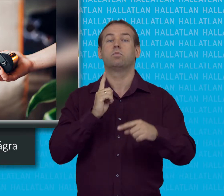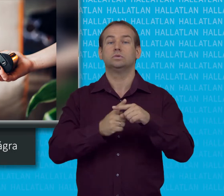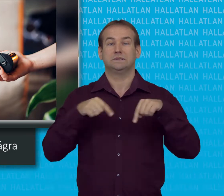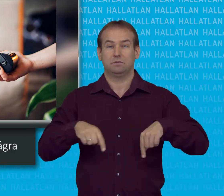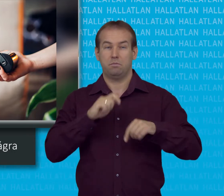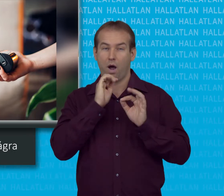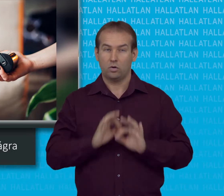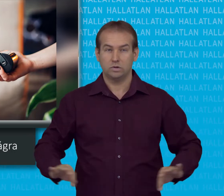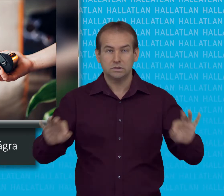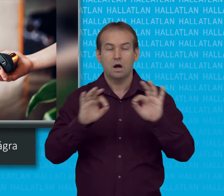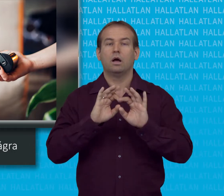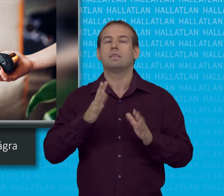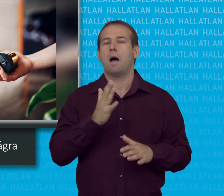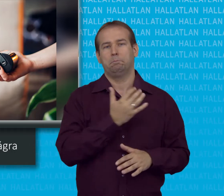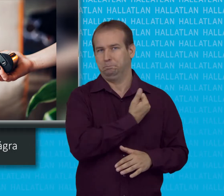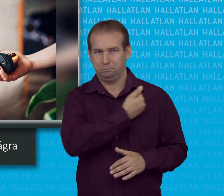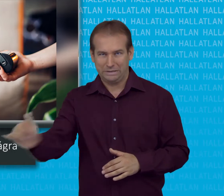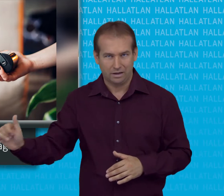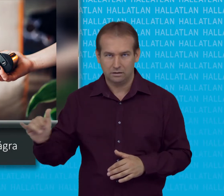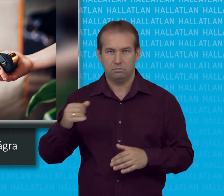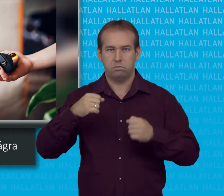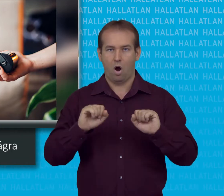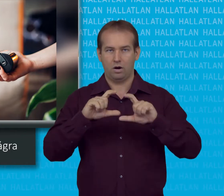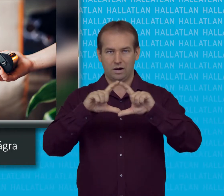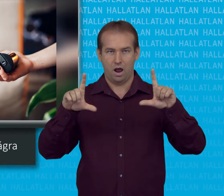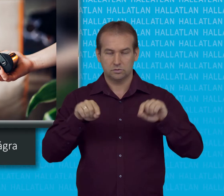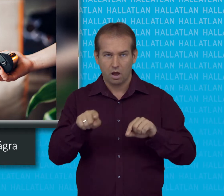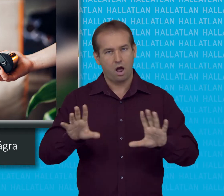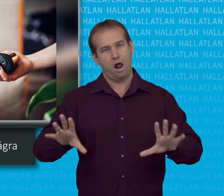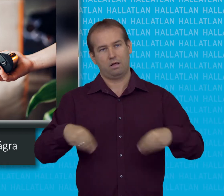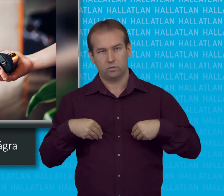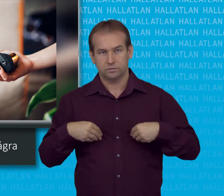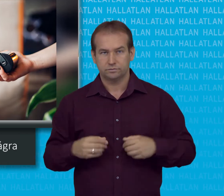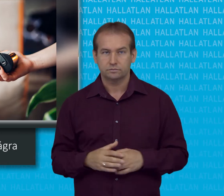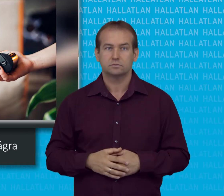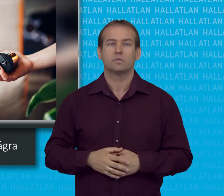Sajnos jelen pillanatban nem túlságosan hasznos itthon a Google Pay: